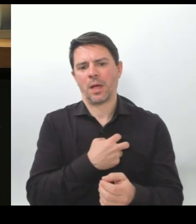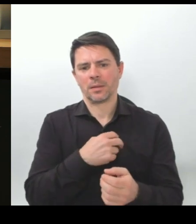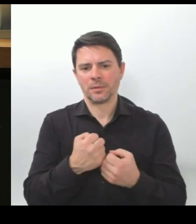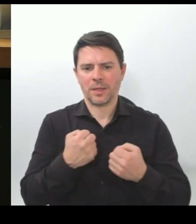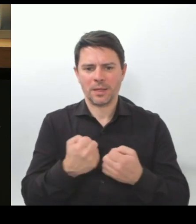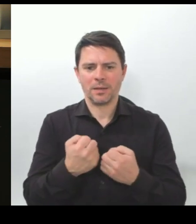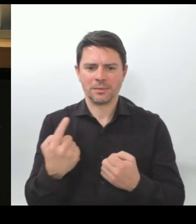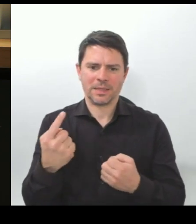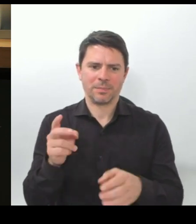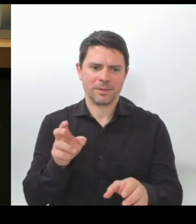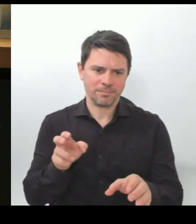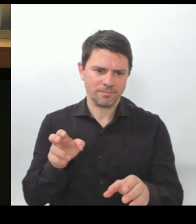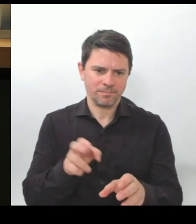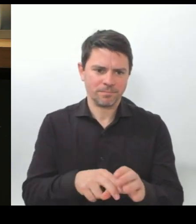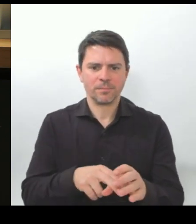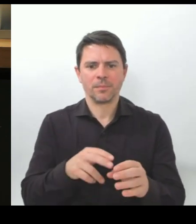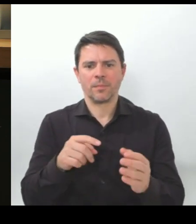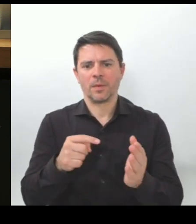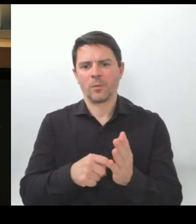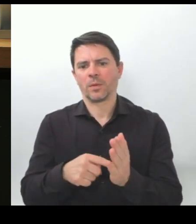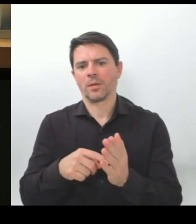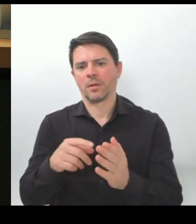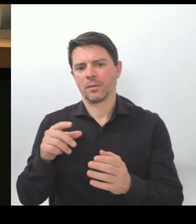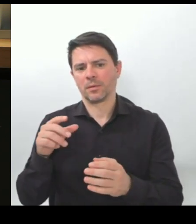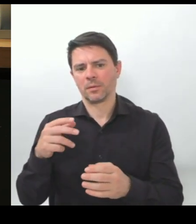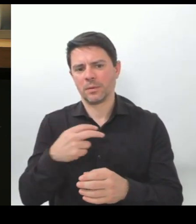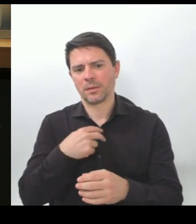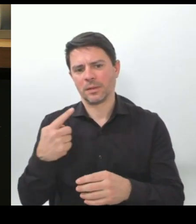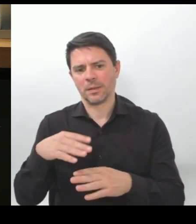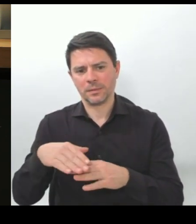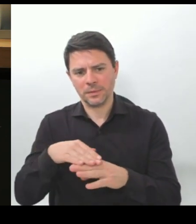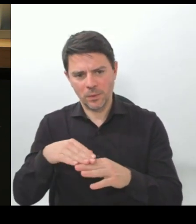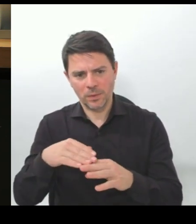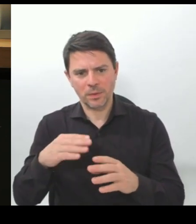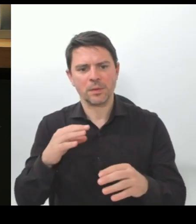Vielen Dank. Wir haben Antrag, den die Koalitionsfraktionen an Ihren Senat richten.